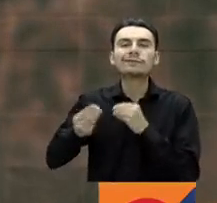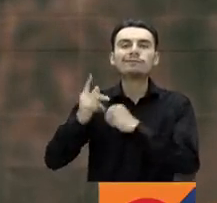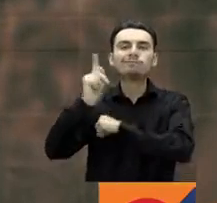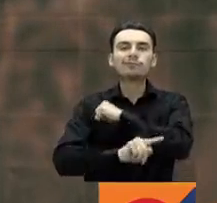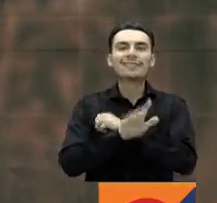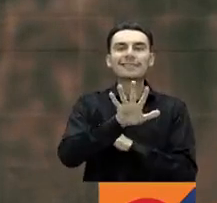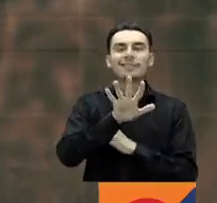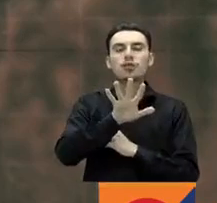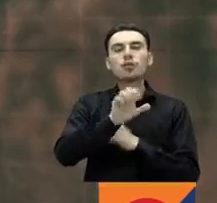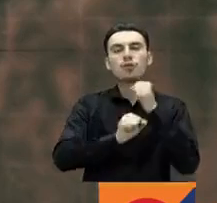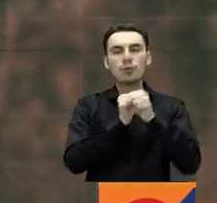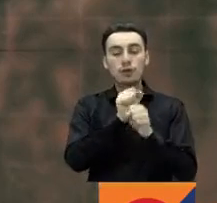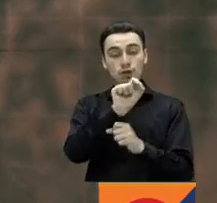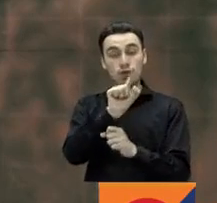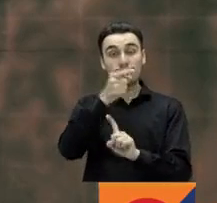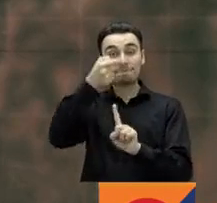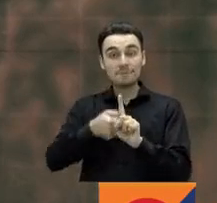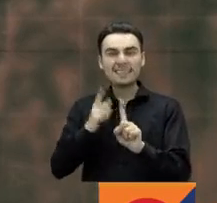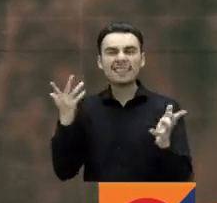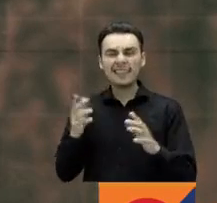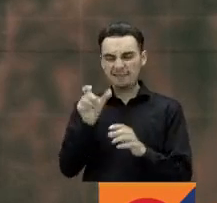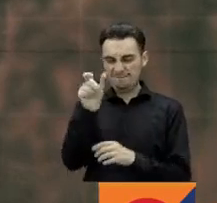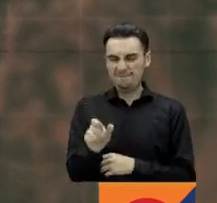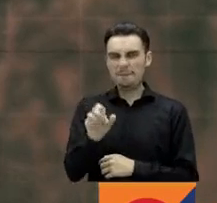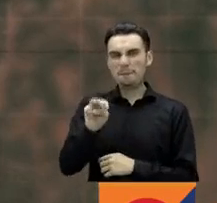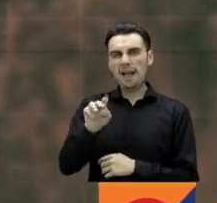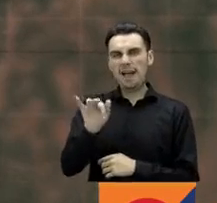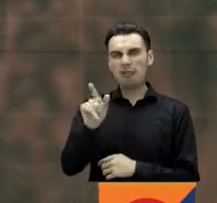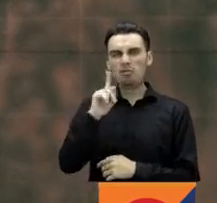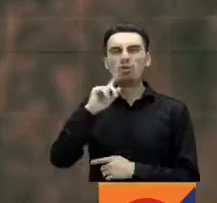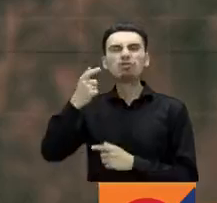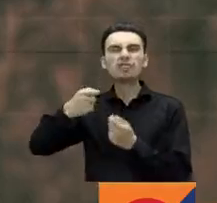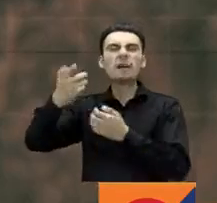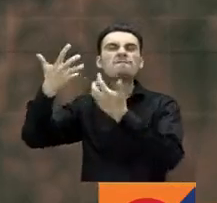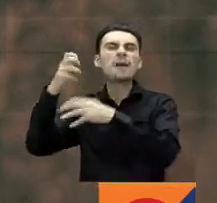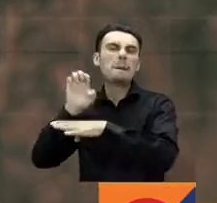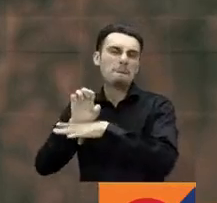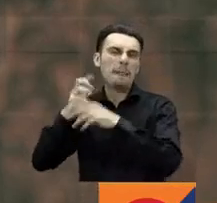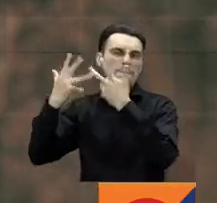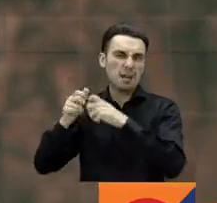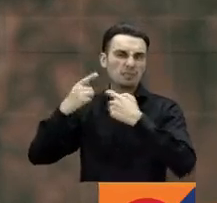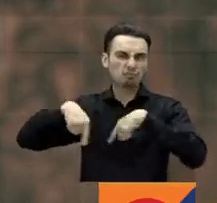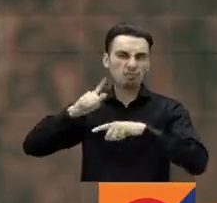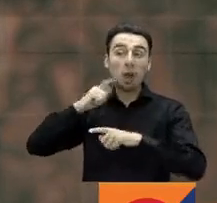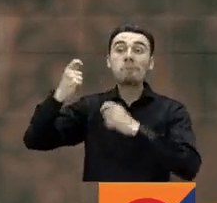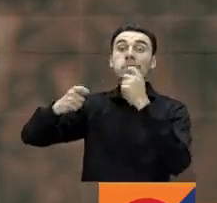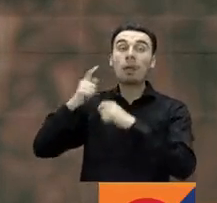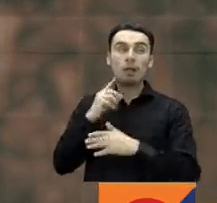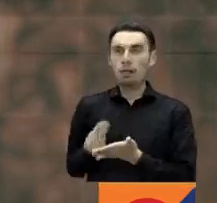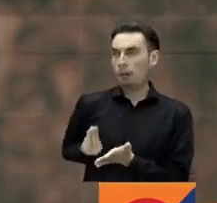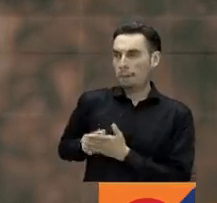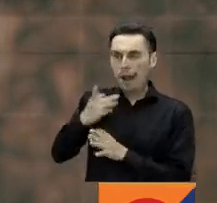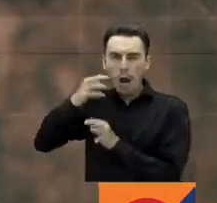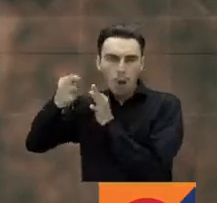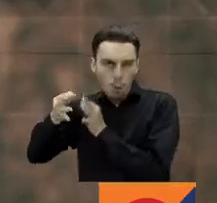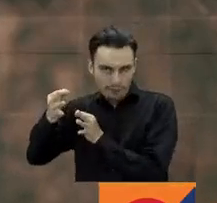para dar con el paradero.